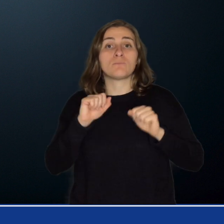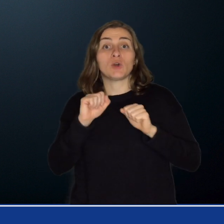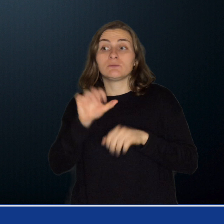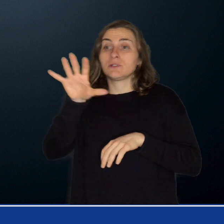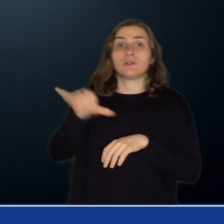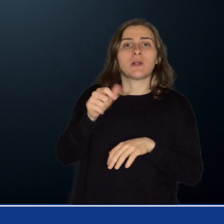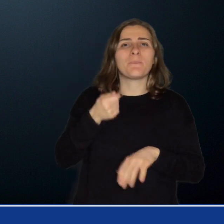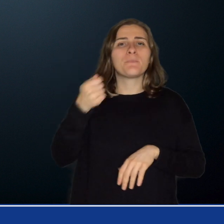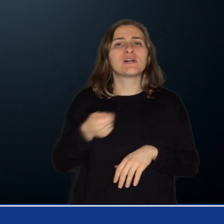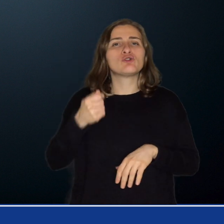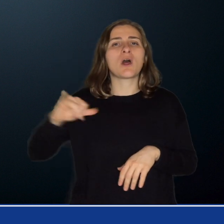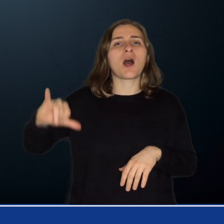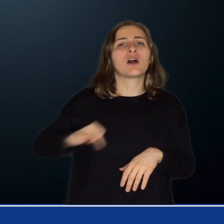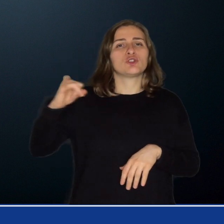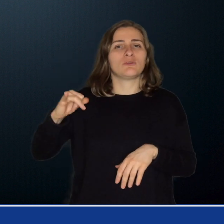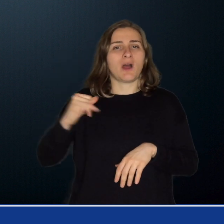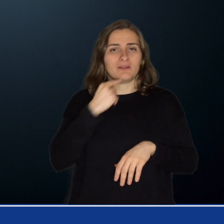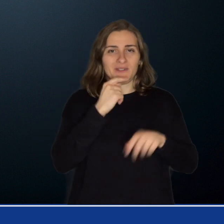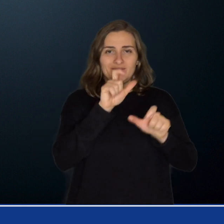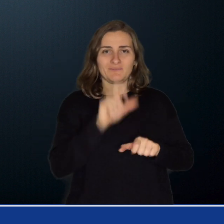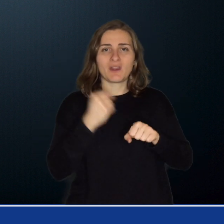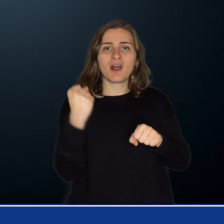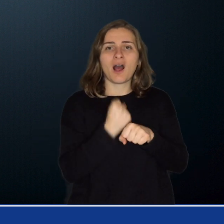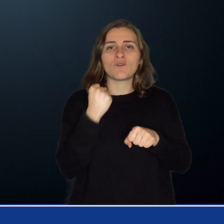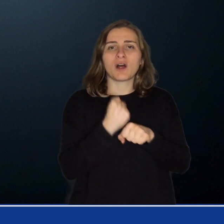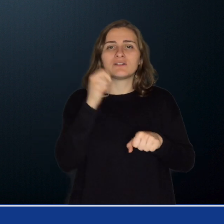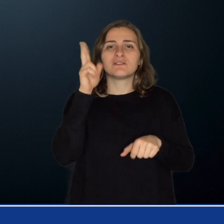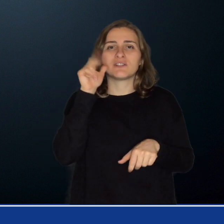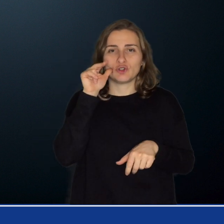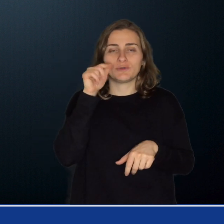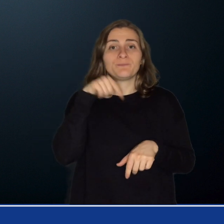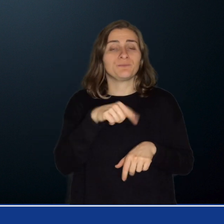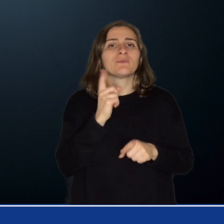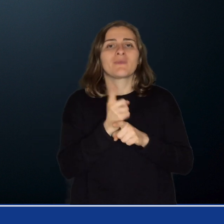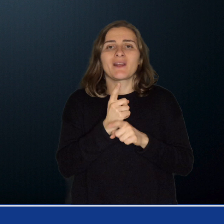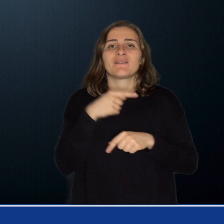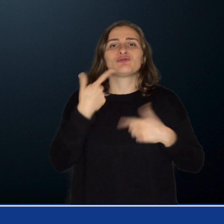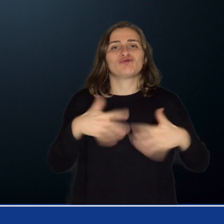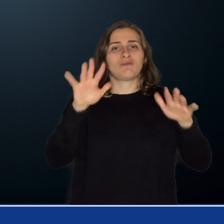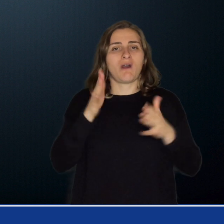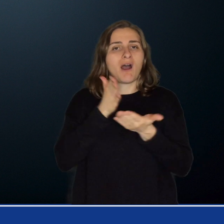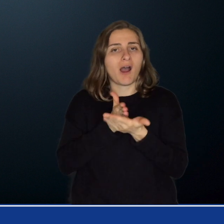La possibilità di accedere al trattamento pensionistico anticipato a favore delle lavoratrici dipendenti o autonome